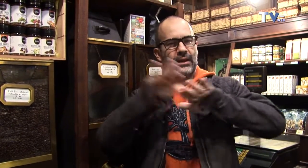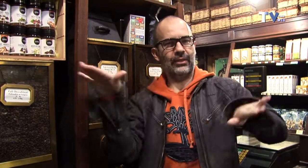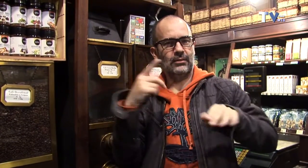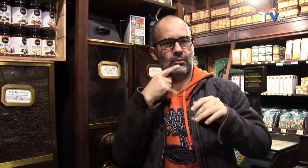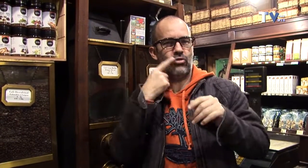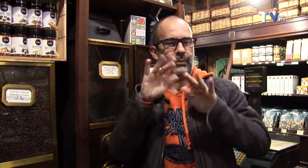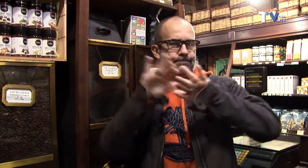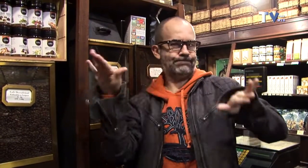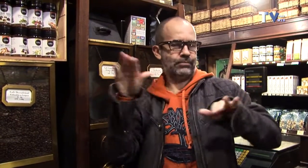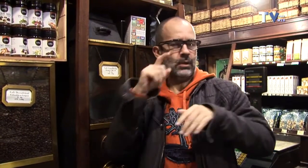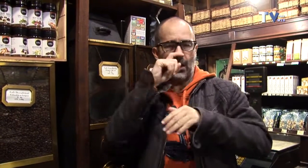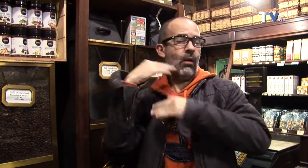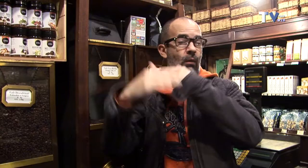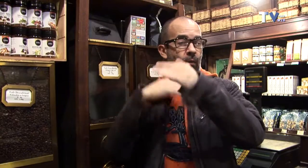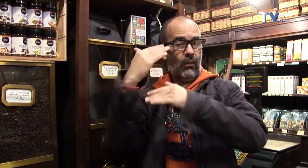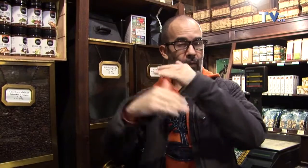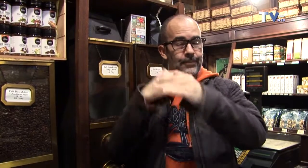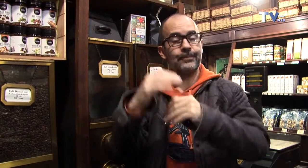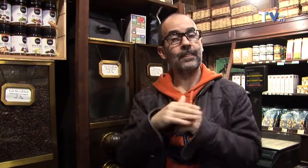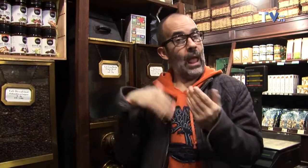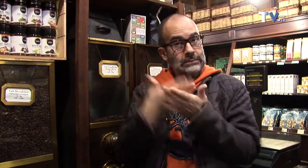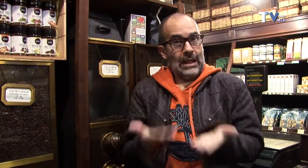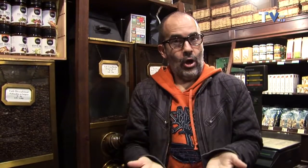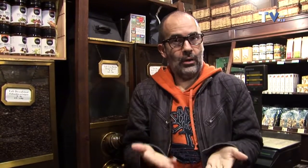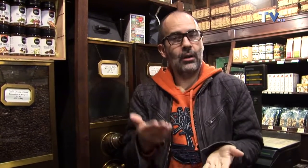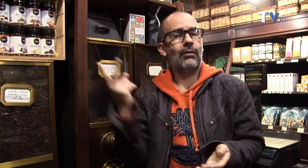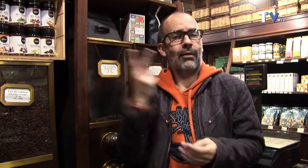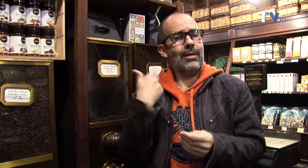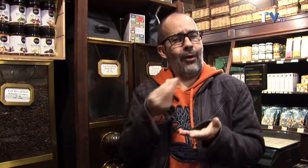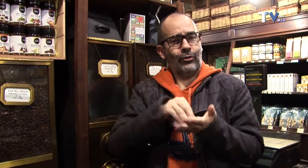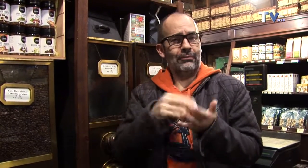Entonces establecieron distancias y eran empresas separadas.